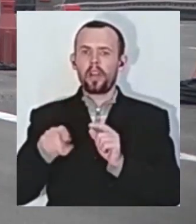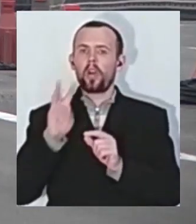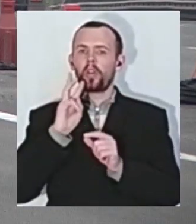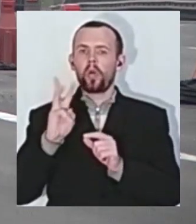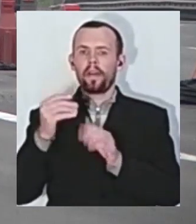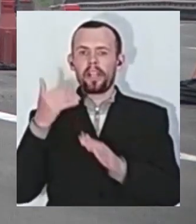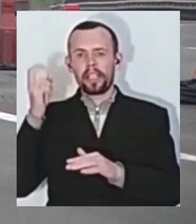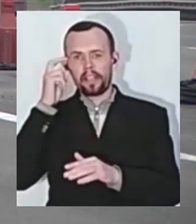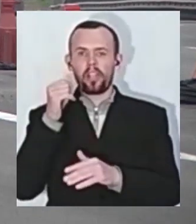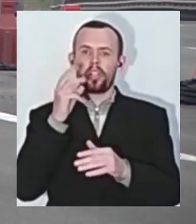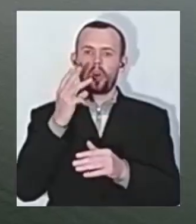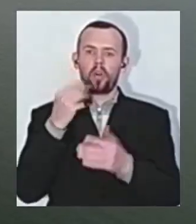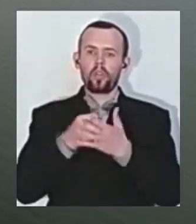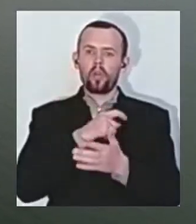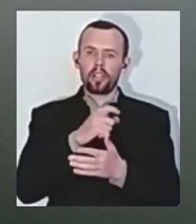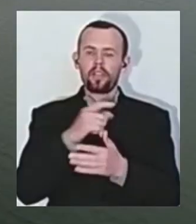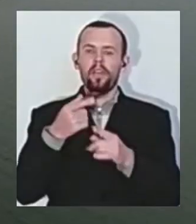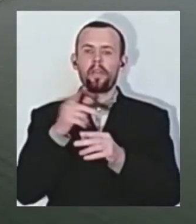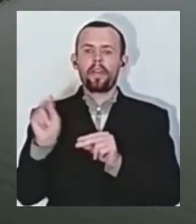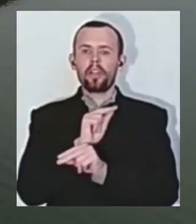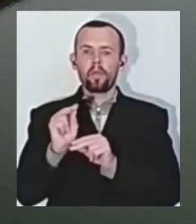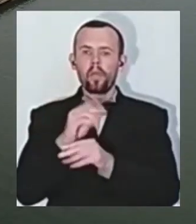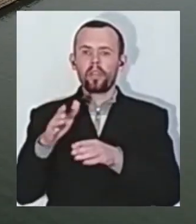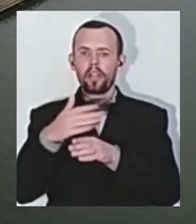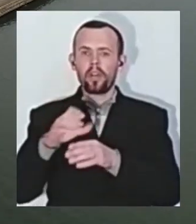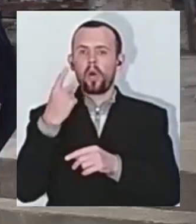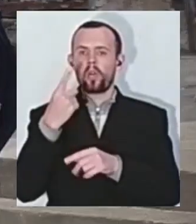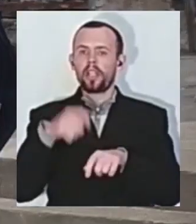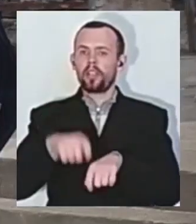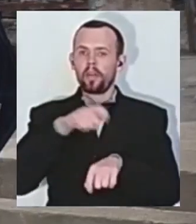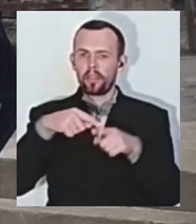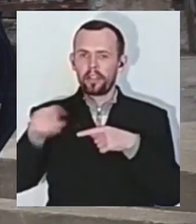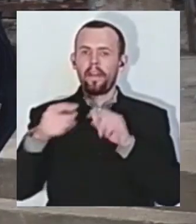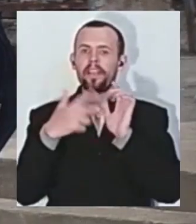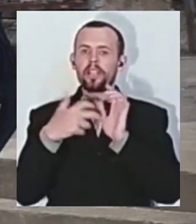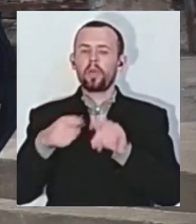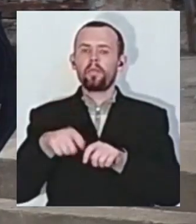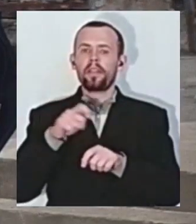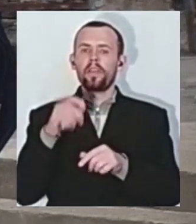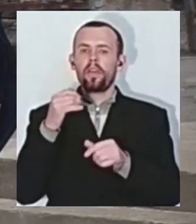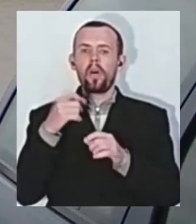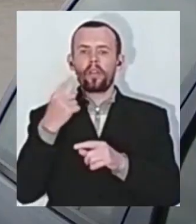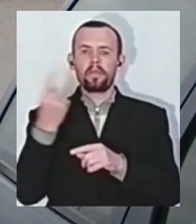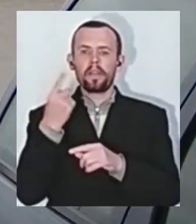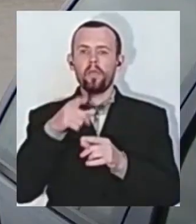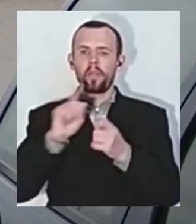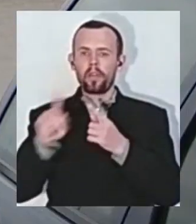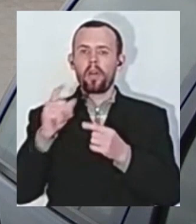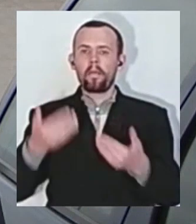Довжина відремонтованої ділянки – 1 кілометр 800 метрів. Одним із перших по ній проїхав мешканець Одеси Вадим Кульченко.